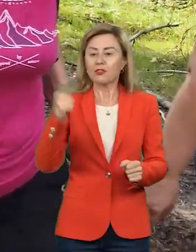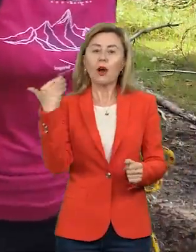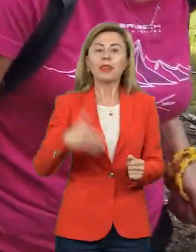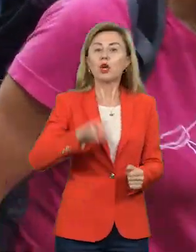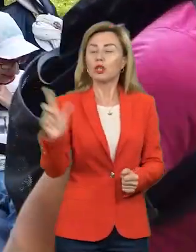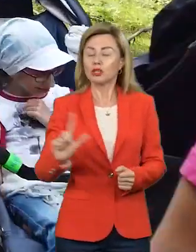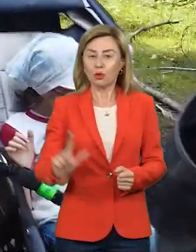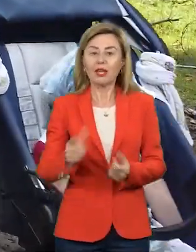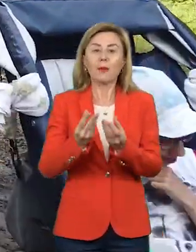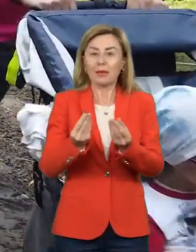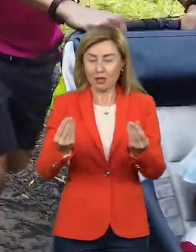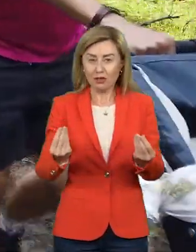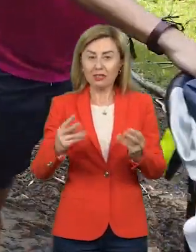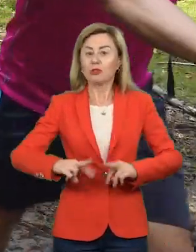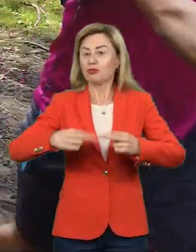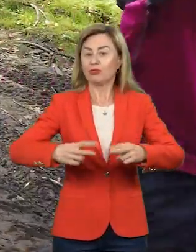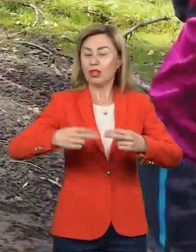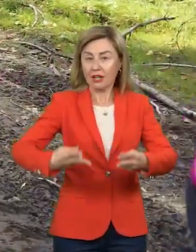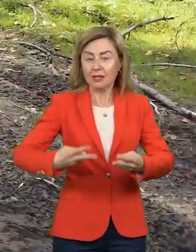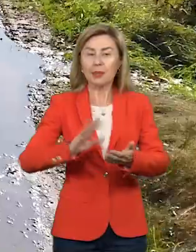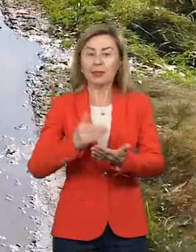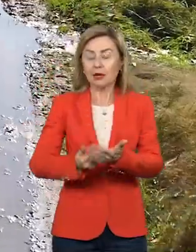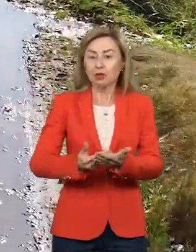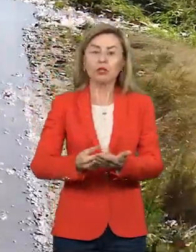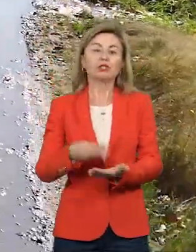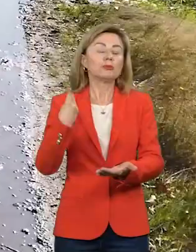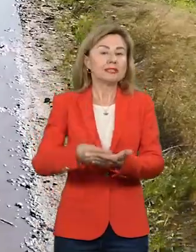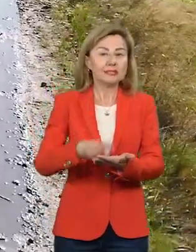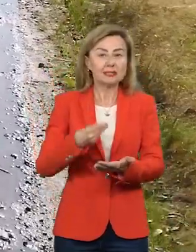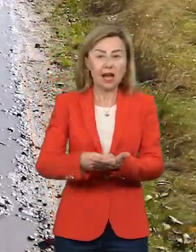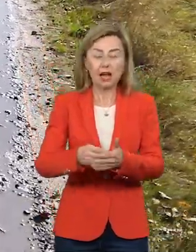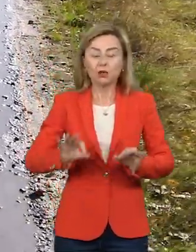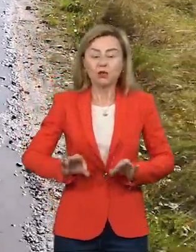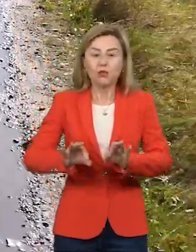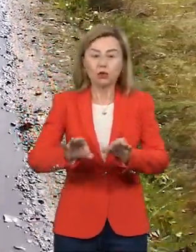Pieniądze te będzie można przeznaczyć między innymi na kupno górskich wózków adaptacyjnych.